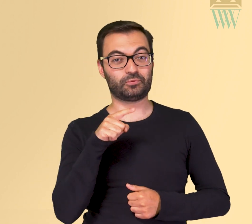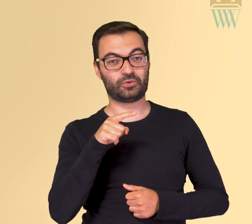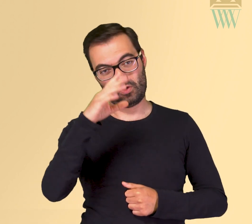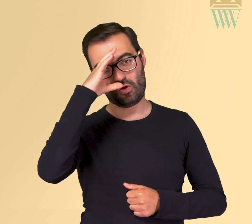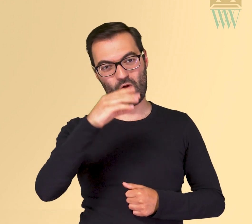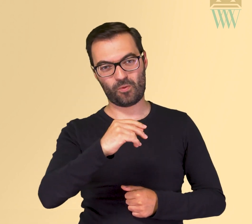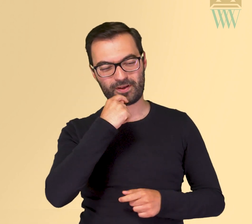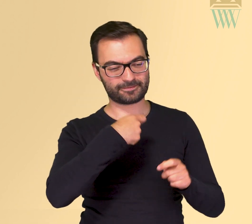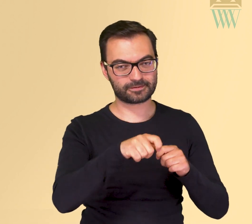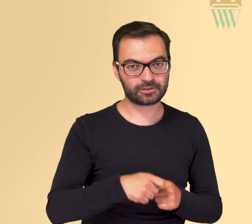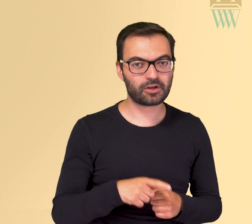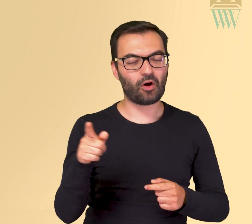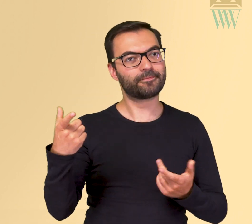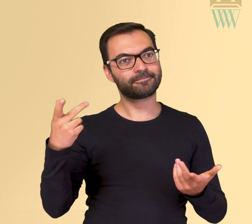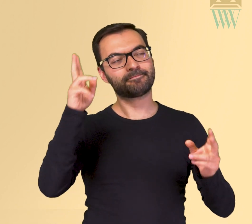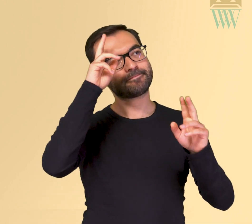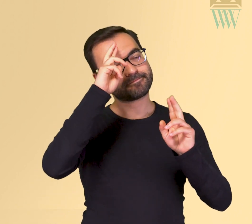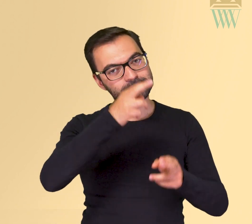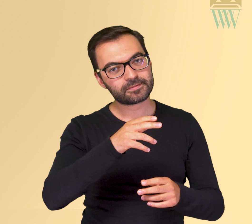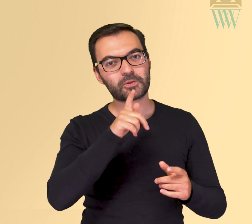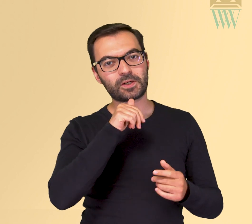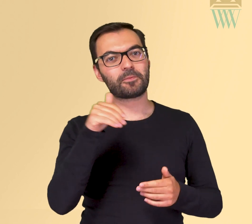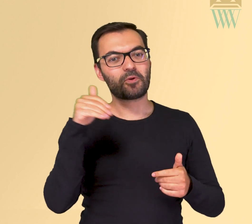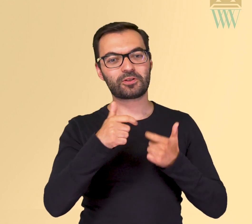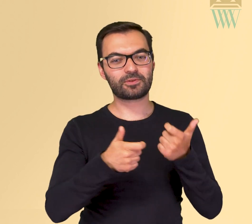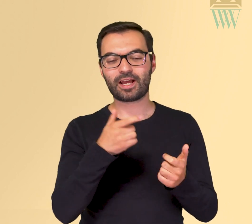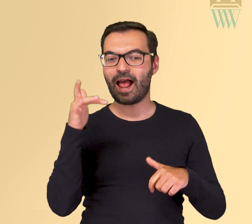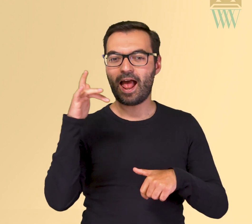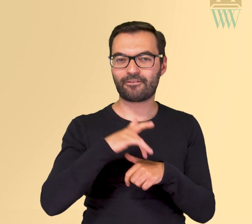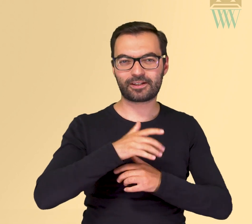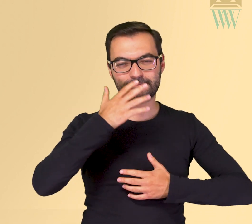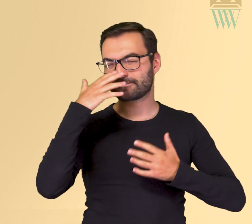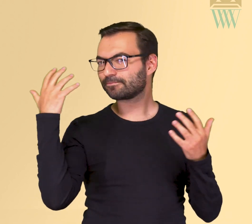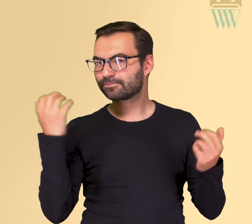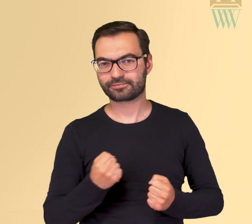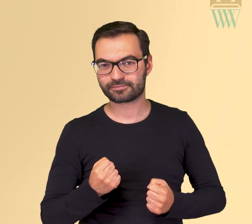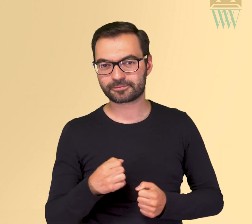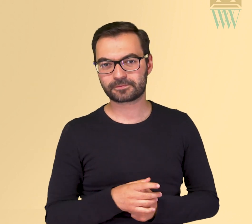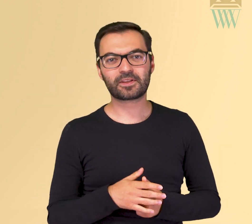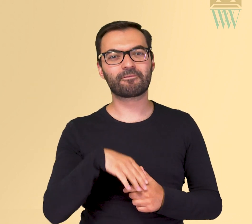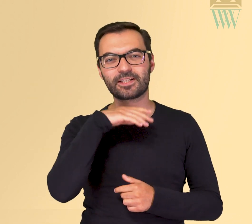Ten obraz Lievensa jest przykładem podziwu dla możliwości uzyskania wyjątkowych efektów malarskich